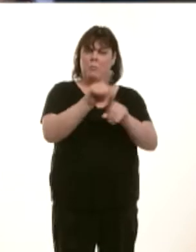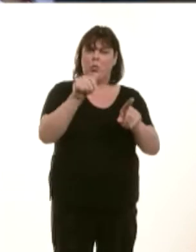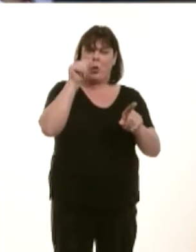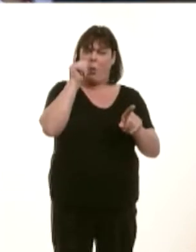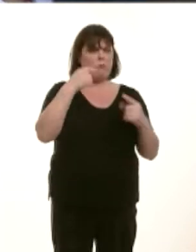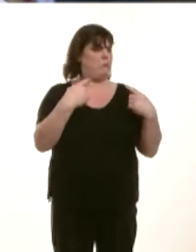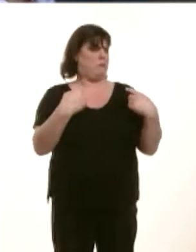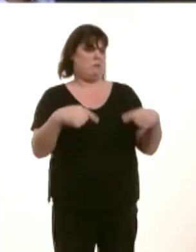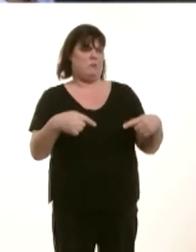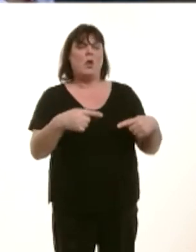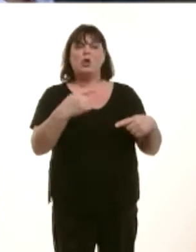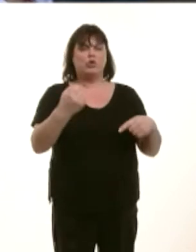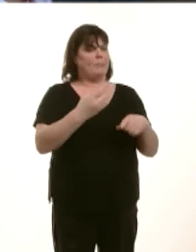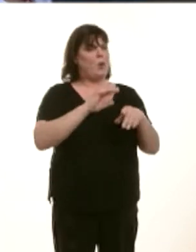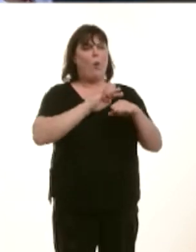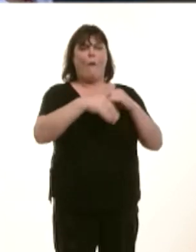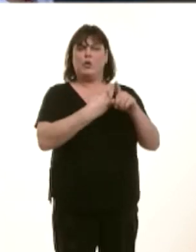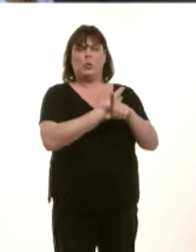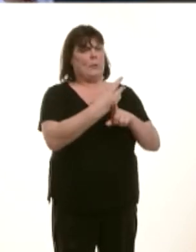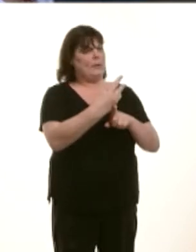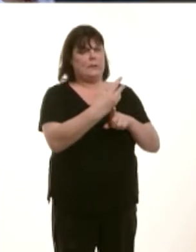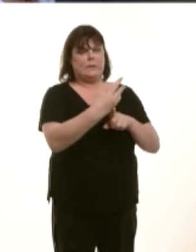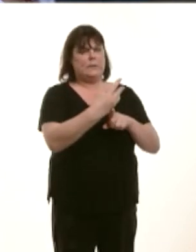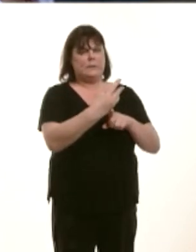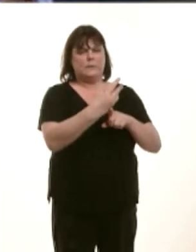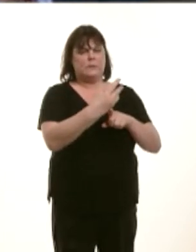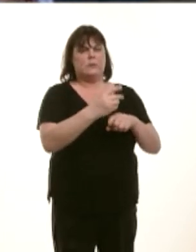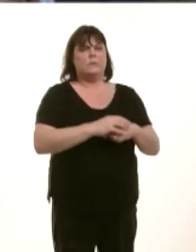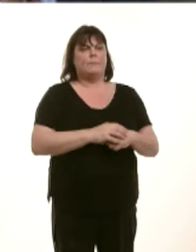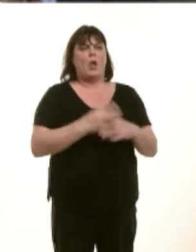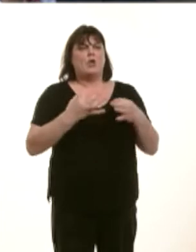be a permanent two-week holiday. The deferral of payment should not be something that goes